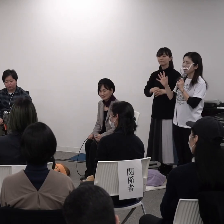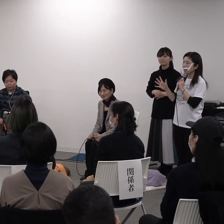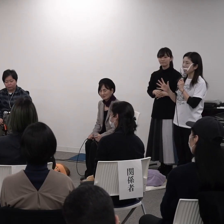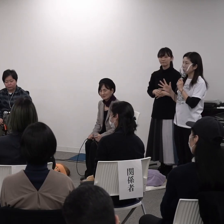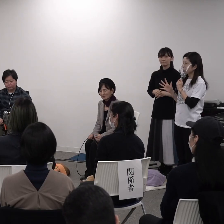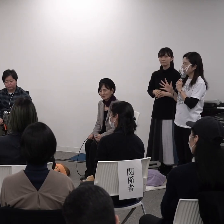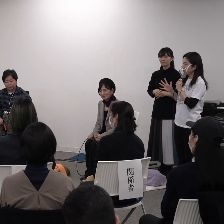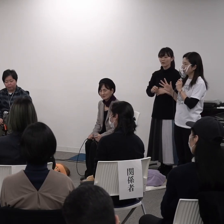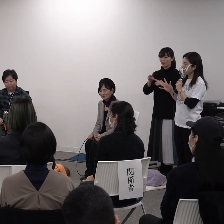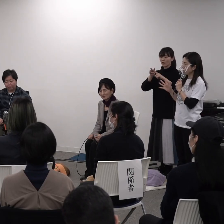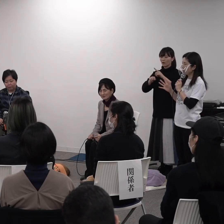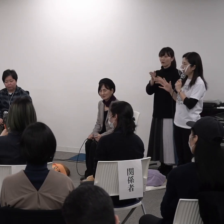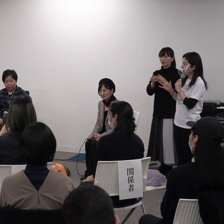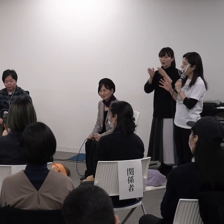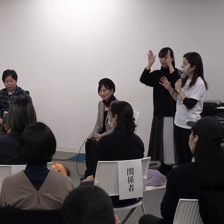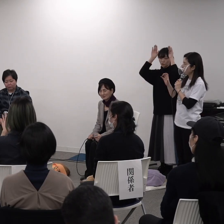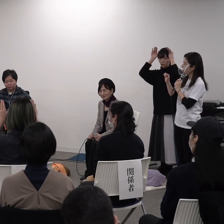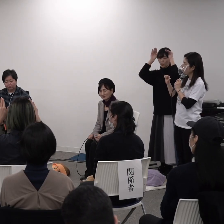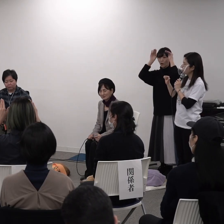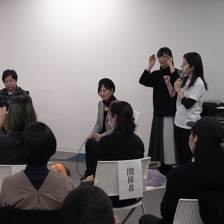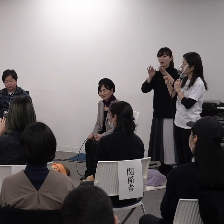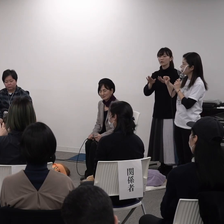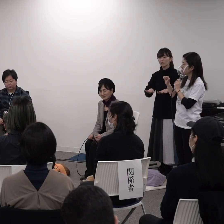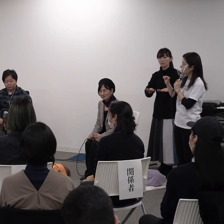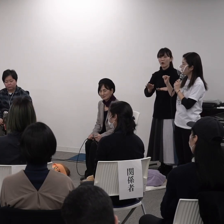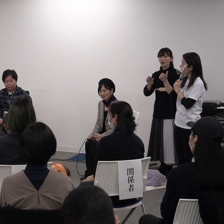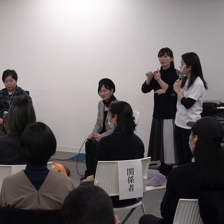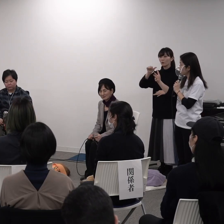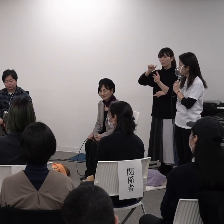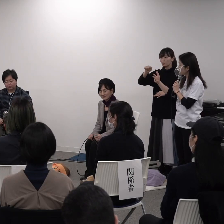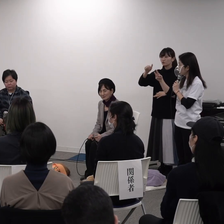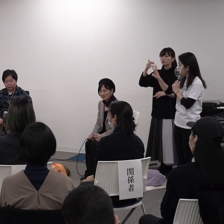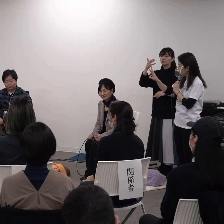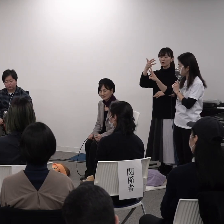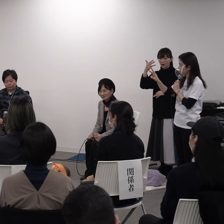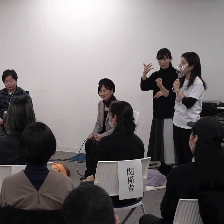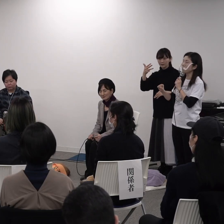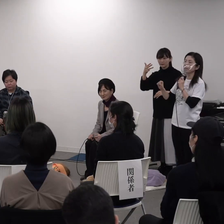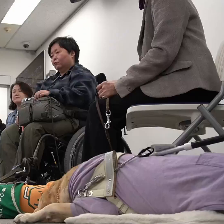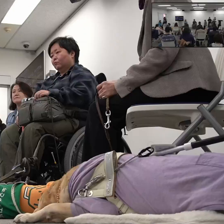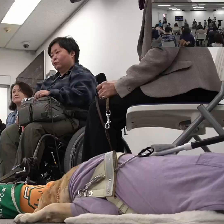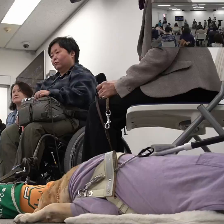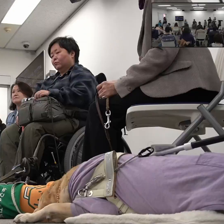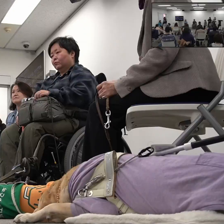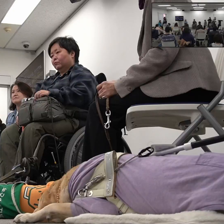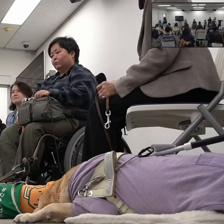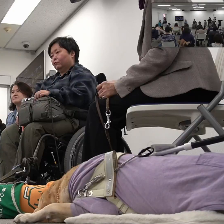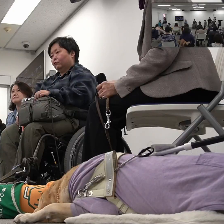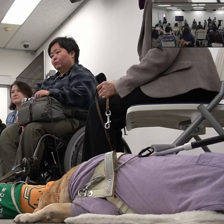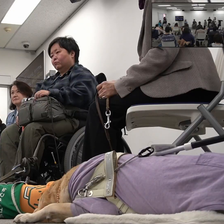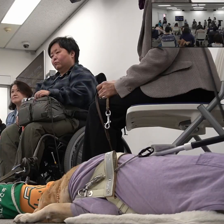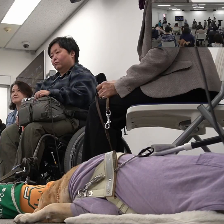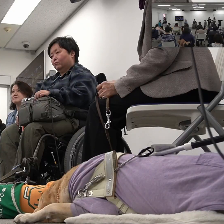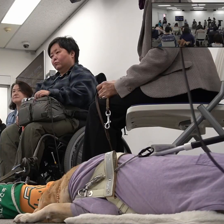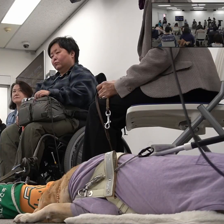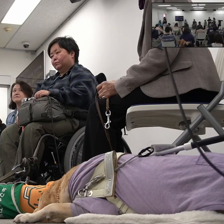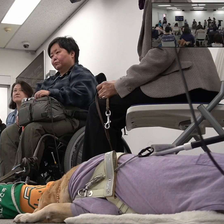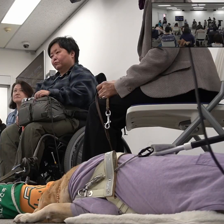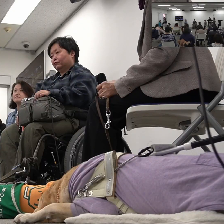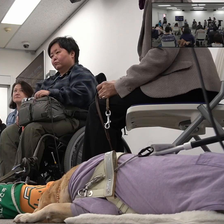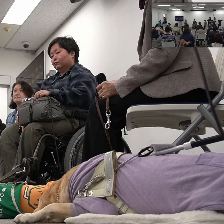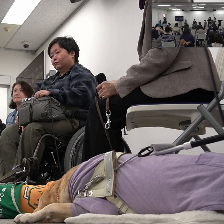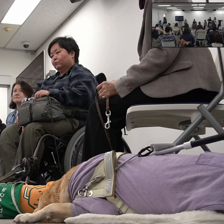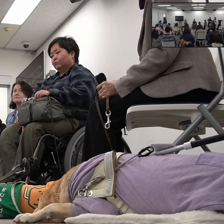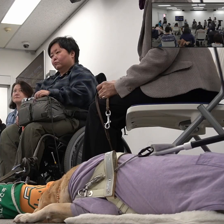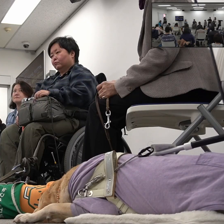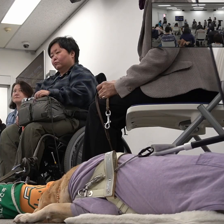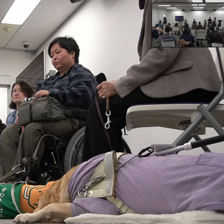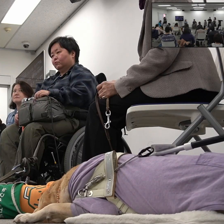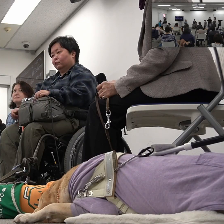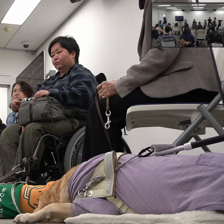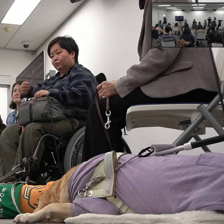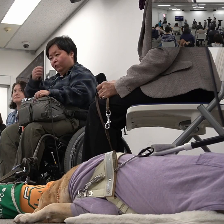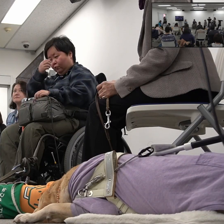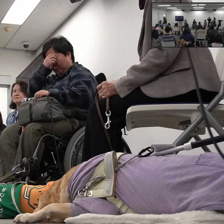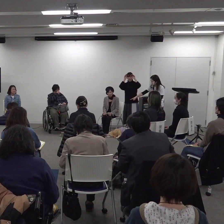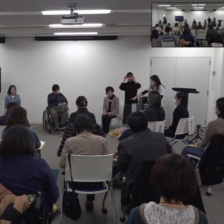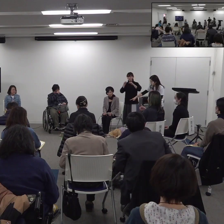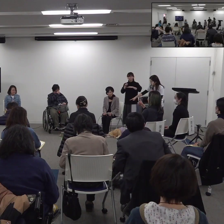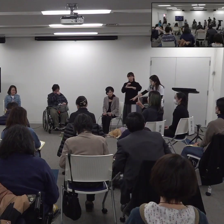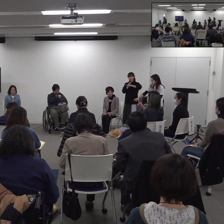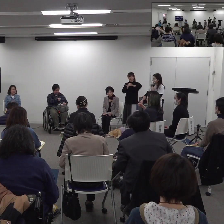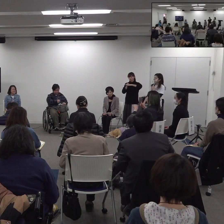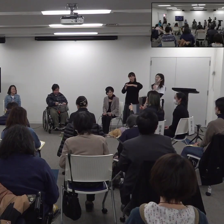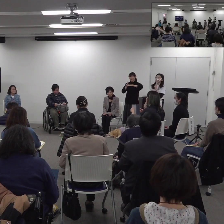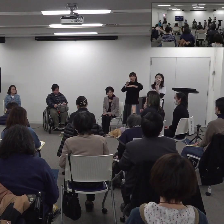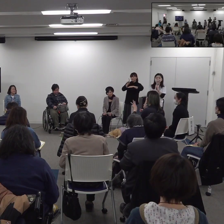介助犬は今53頭まで減っちゃいました 今53頭分の1ね